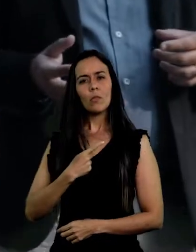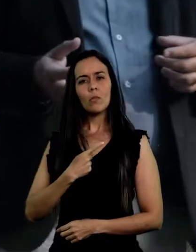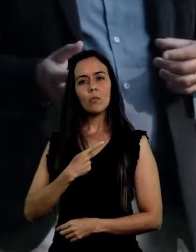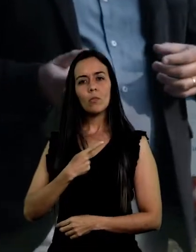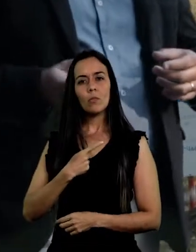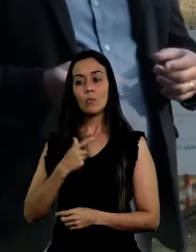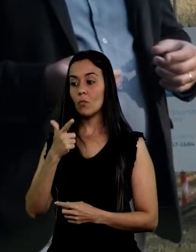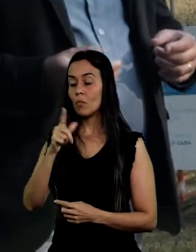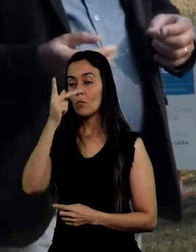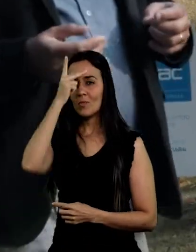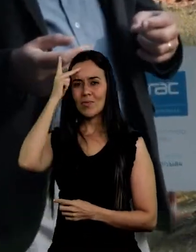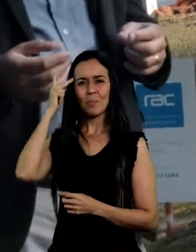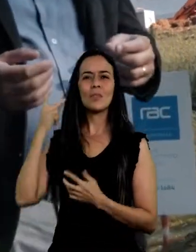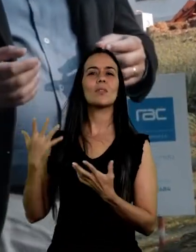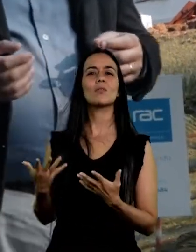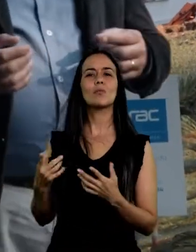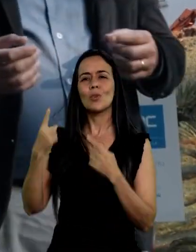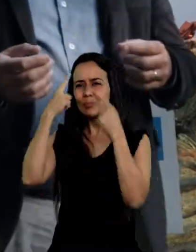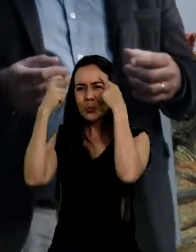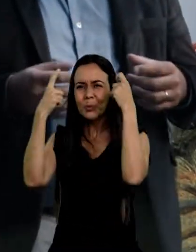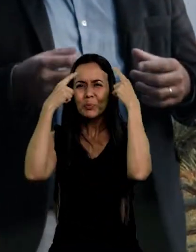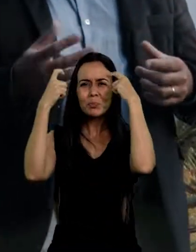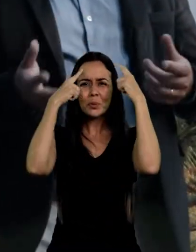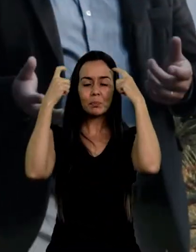outras para a violência, o número de